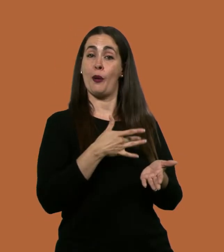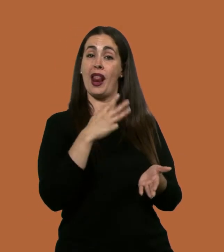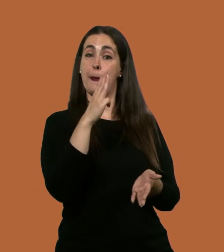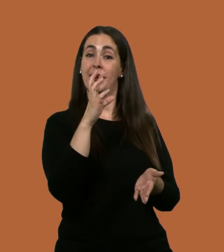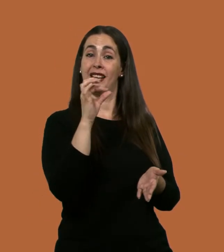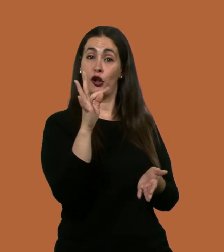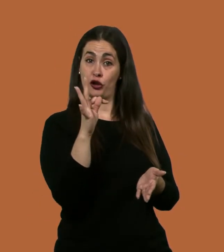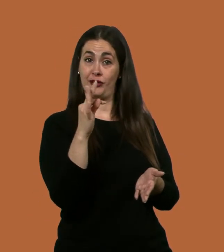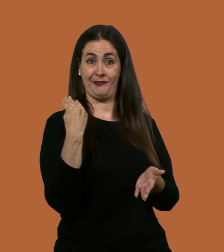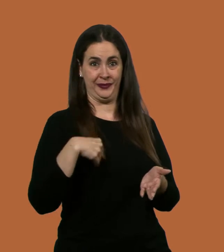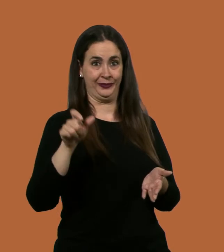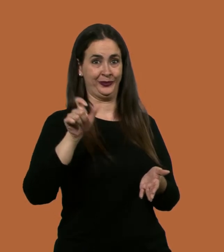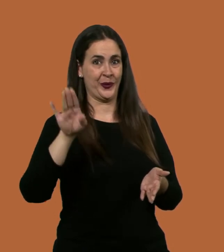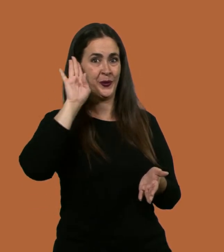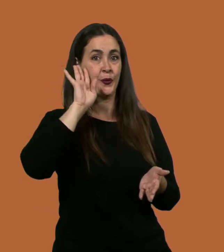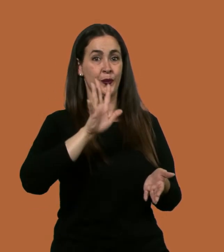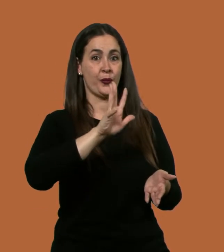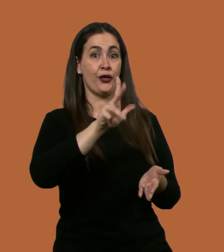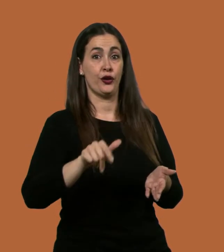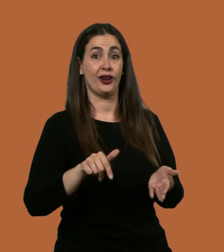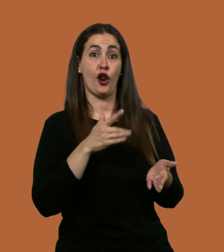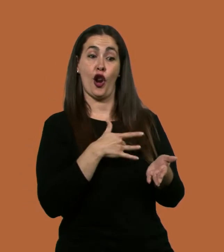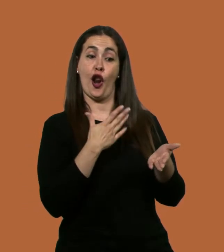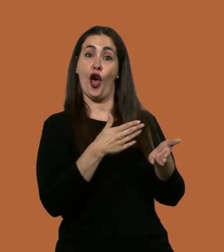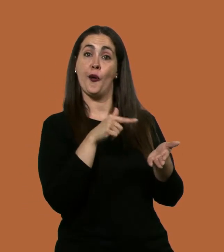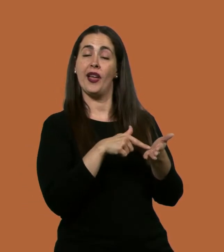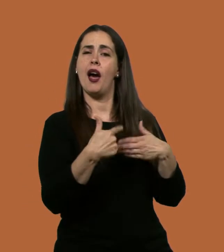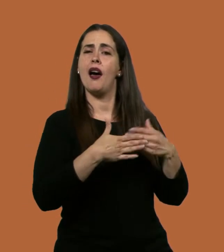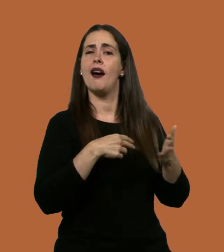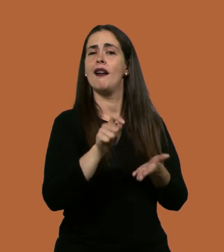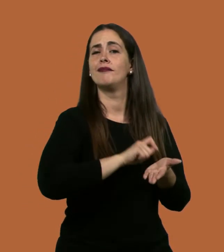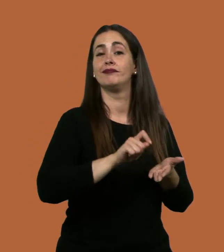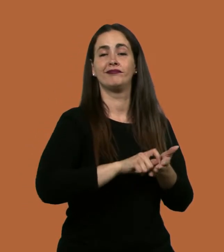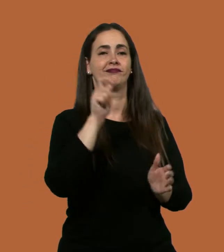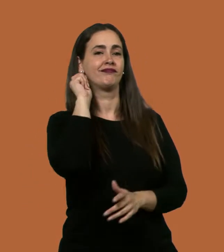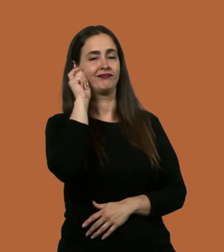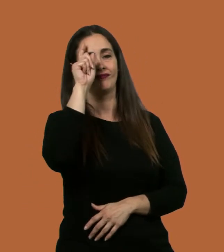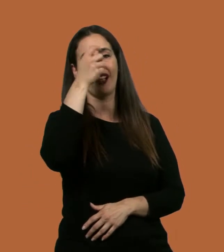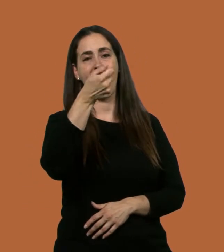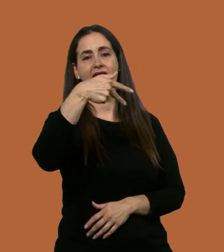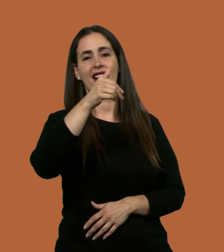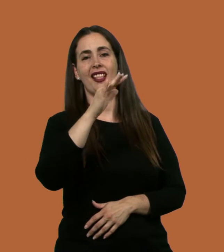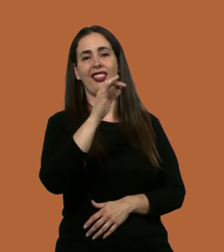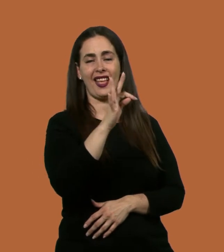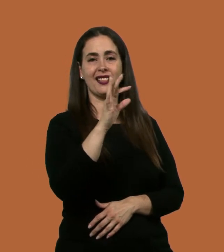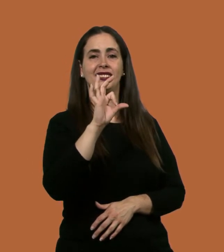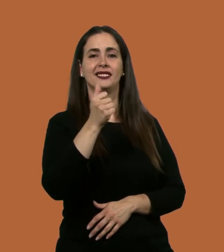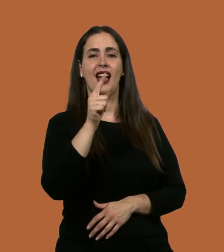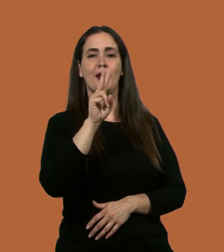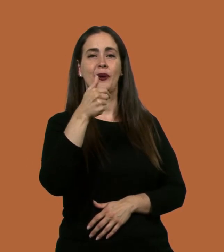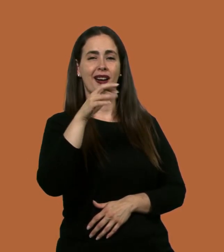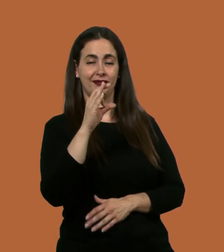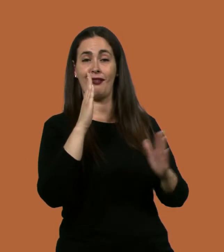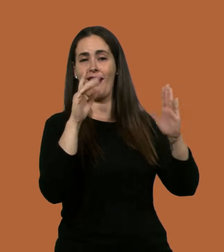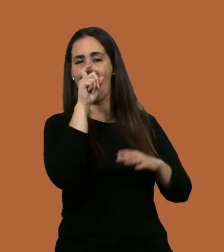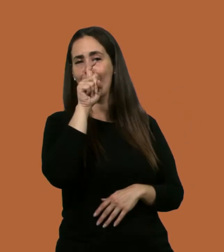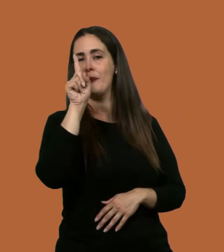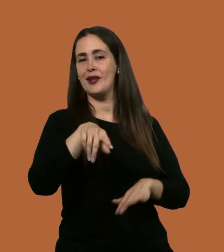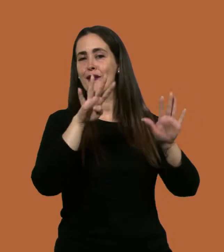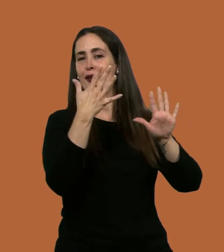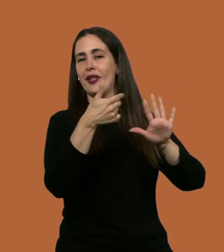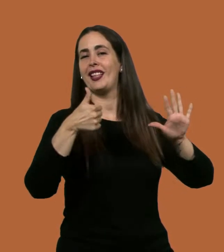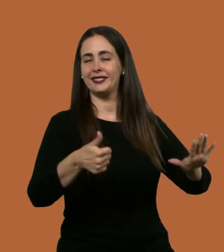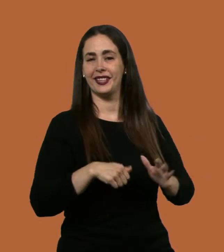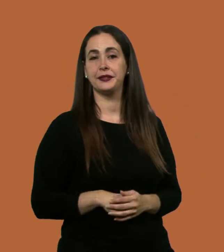La novel·la "Perot, el bandoler", d’Anicet Salvans (1956),